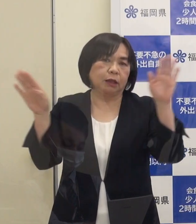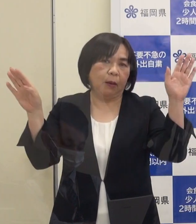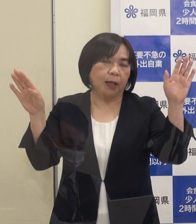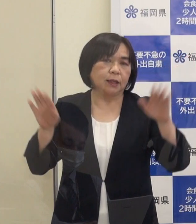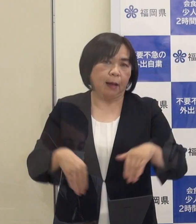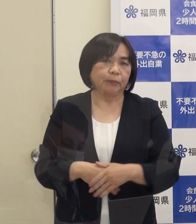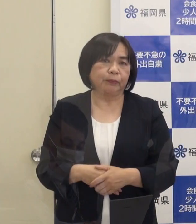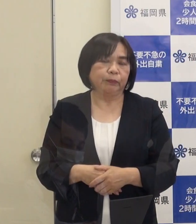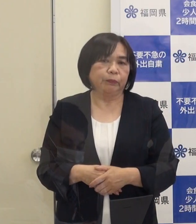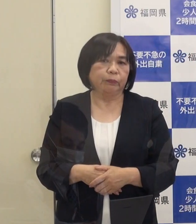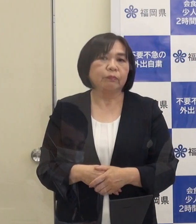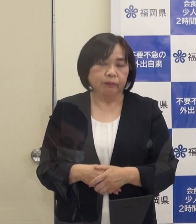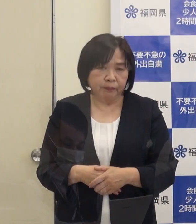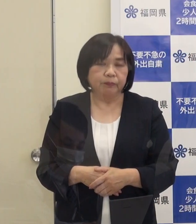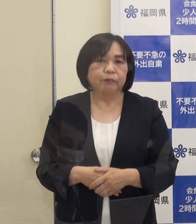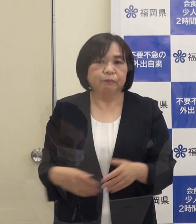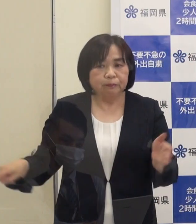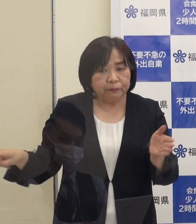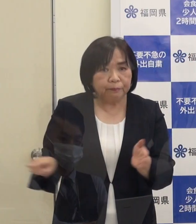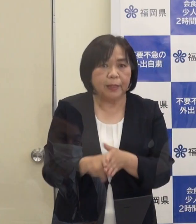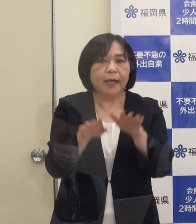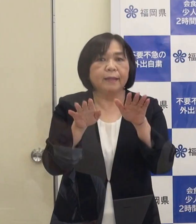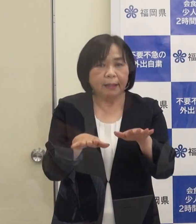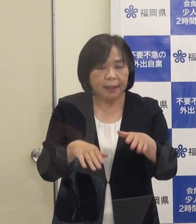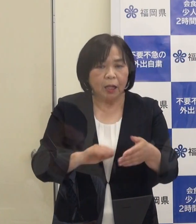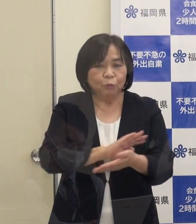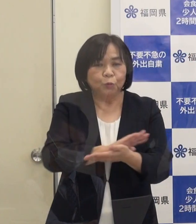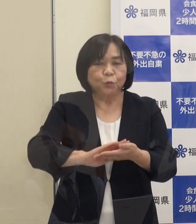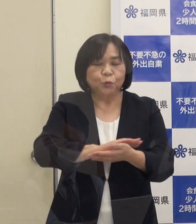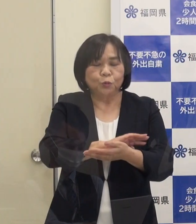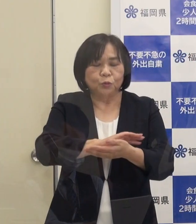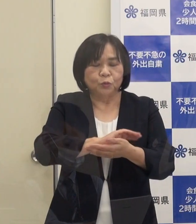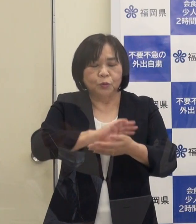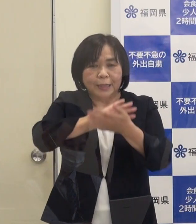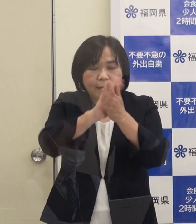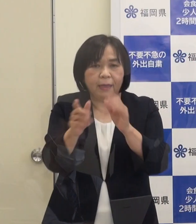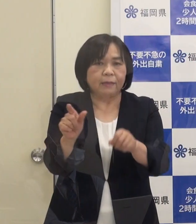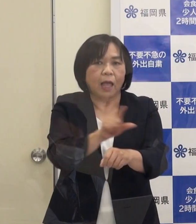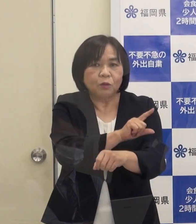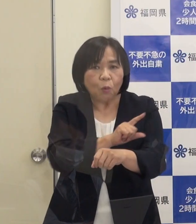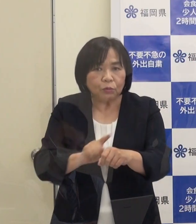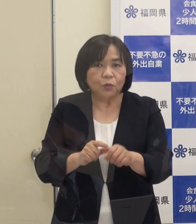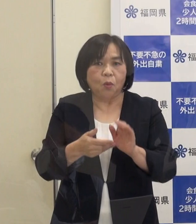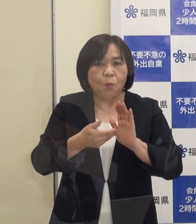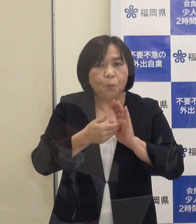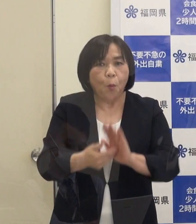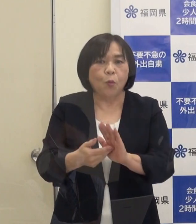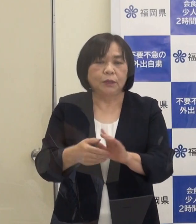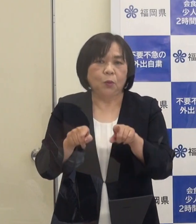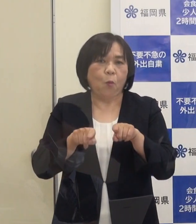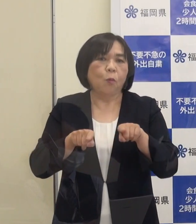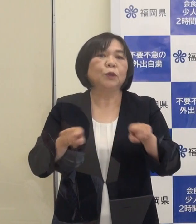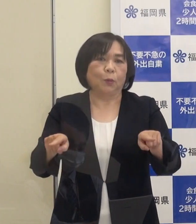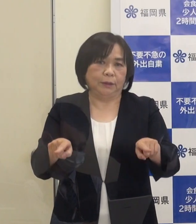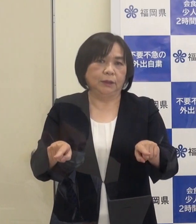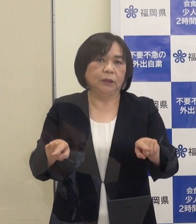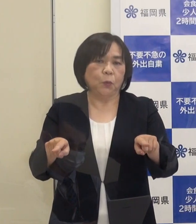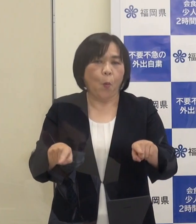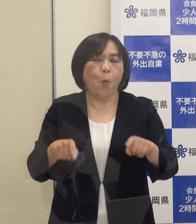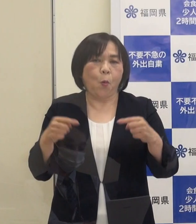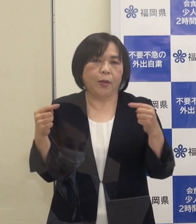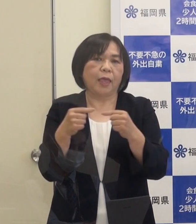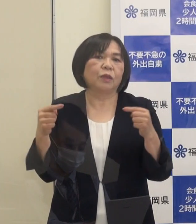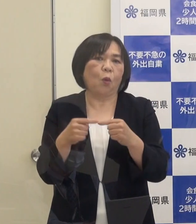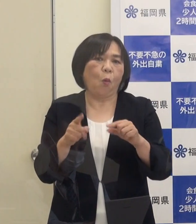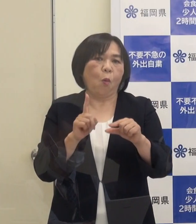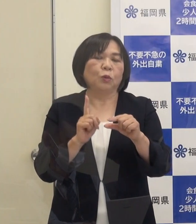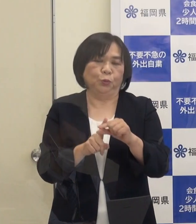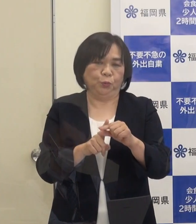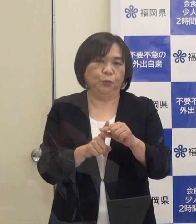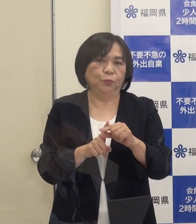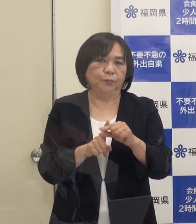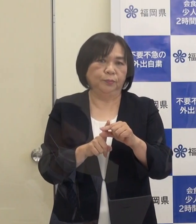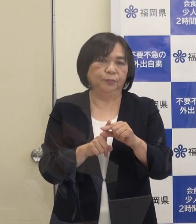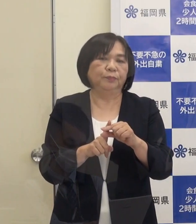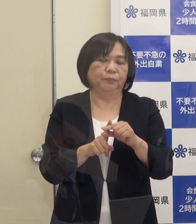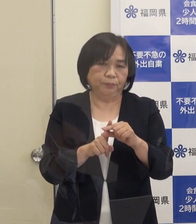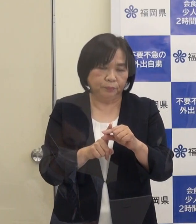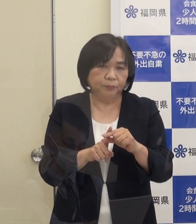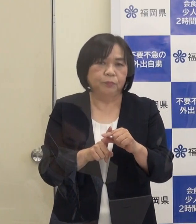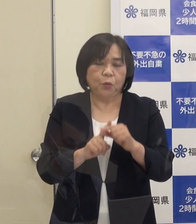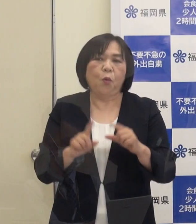このことから 「現在 県単独の感染拡大防止措置を検討しているところである」と申し上げました